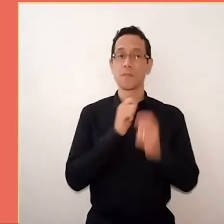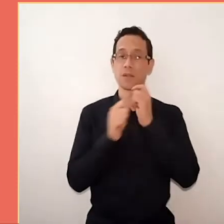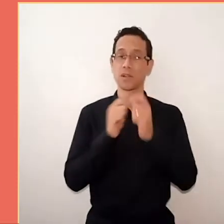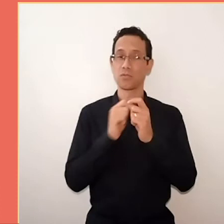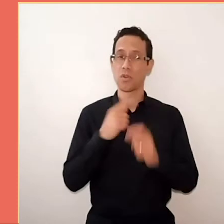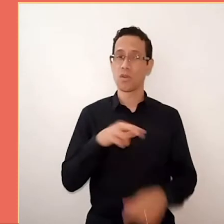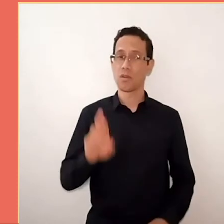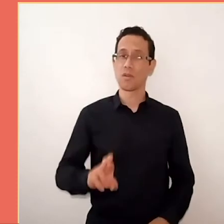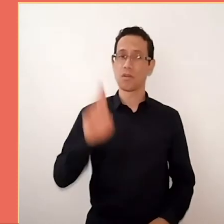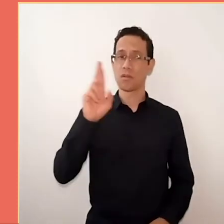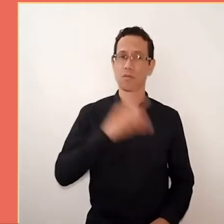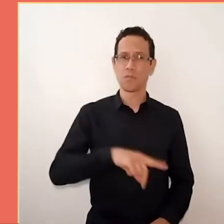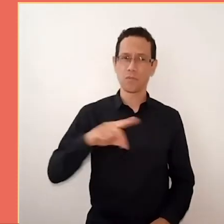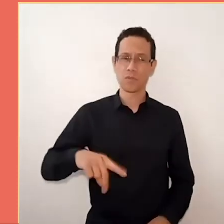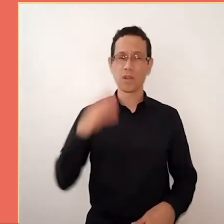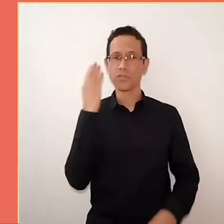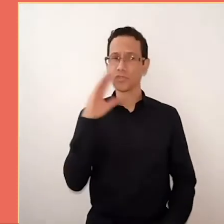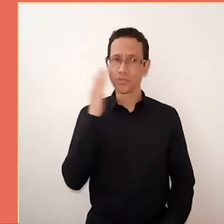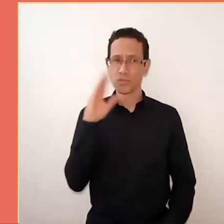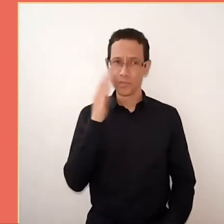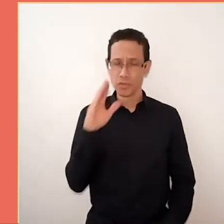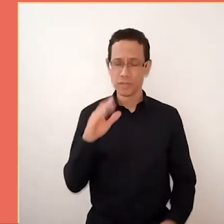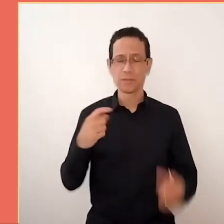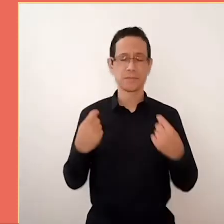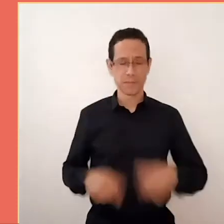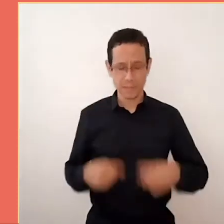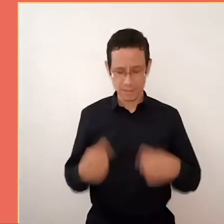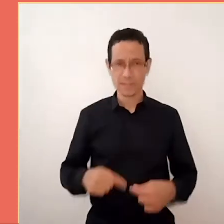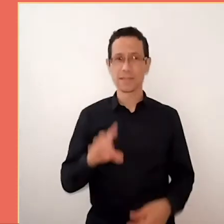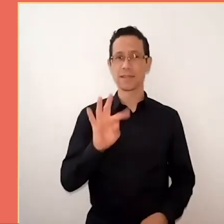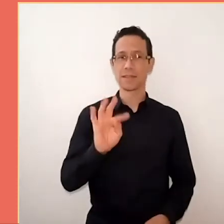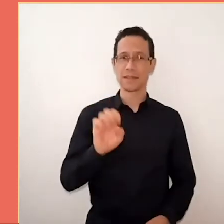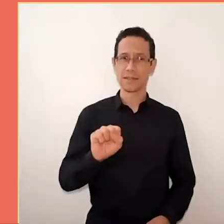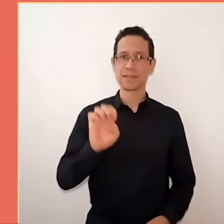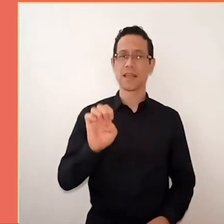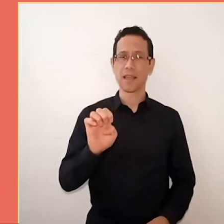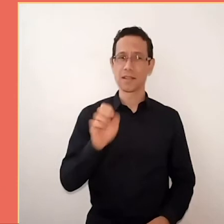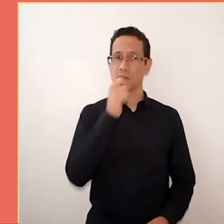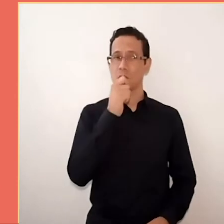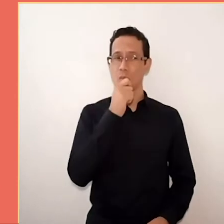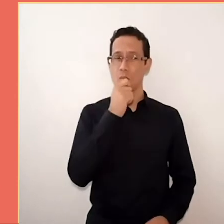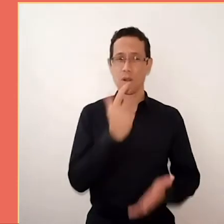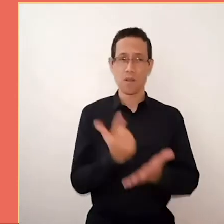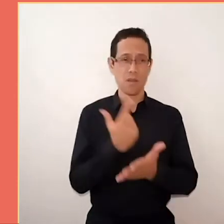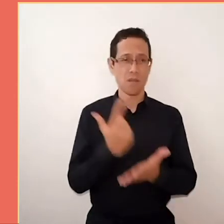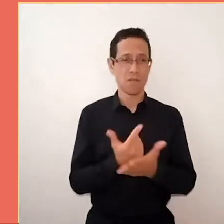quantas teses e dissertações nós temos na universidade dizendo que os livros não saíam das caixas. Por que que eles não saiam das caixas?